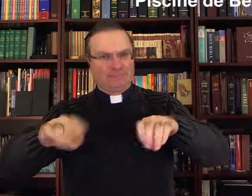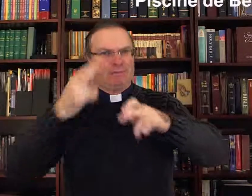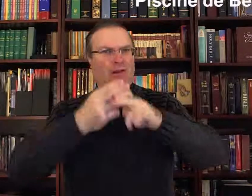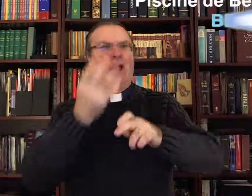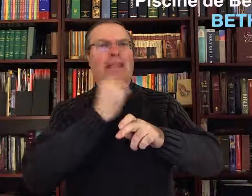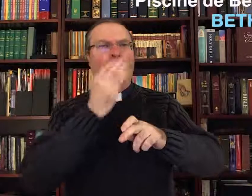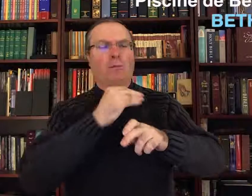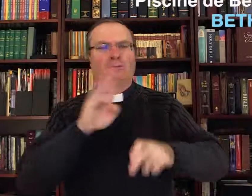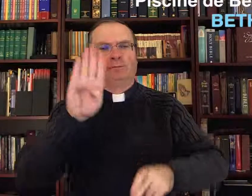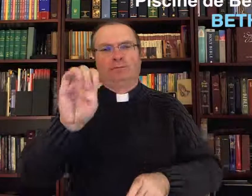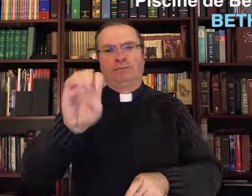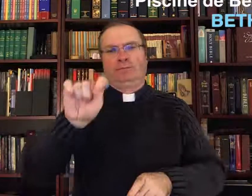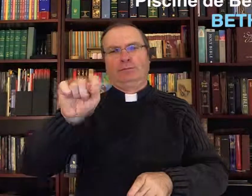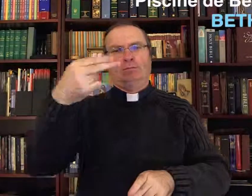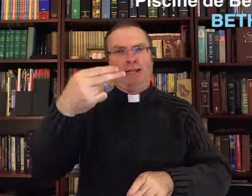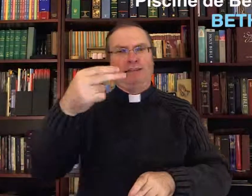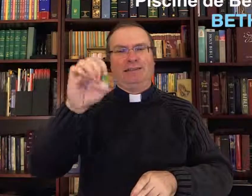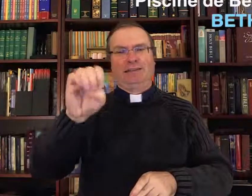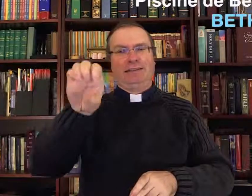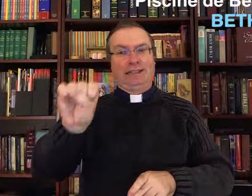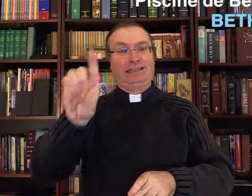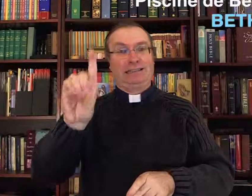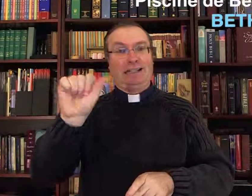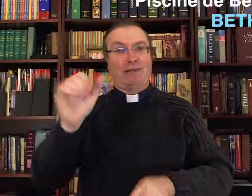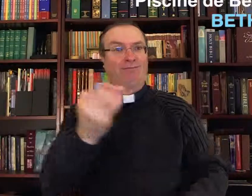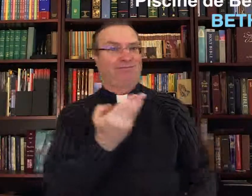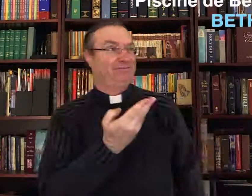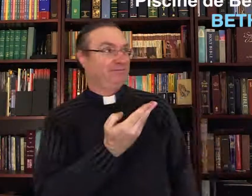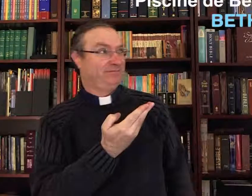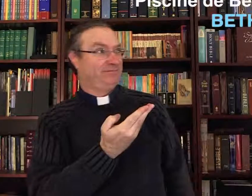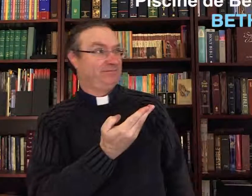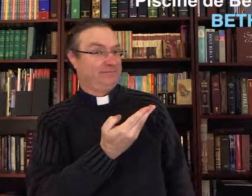qui s’appelle en hébreu BETHESDA.